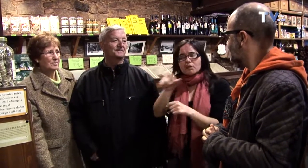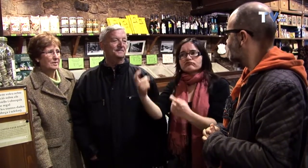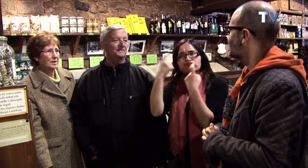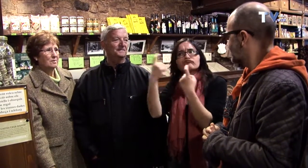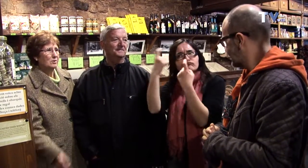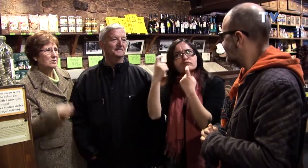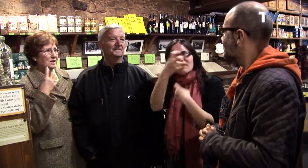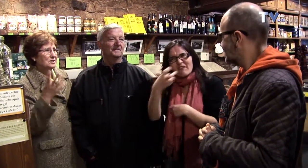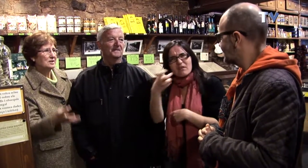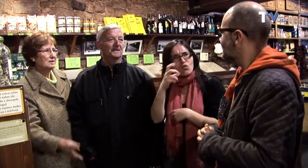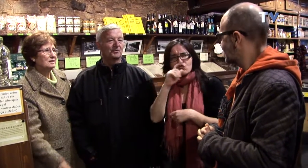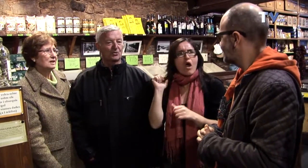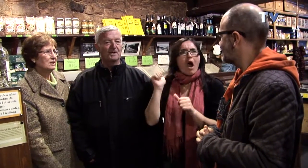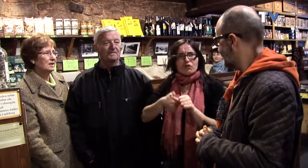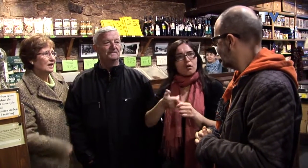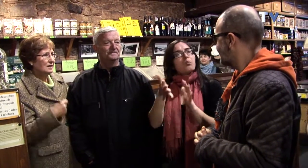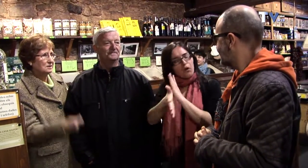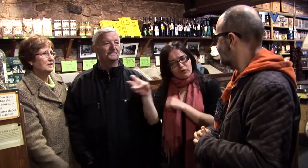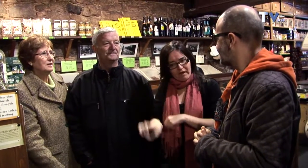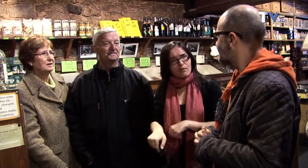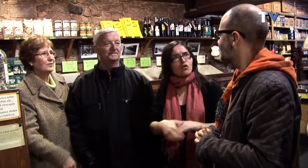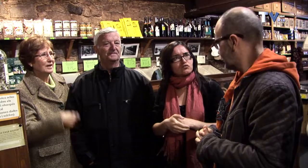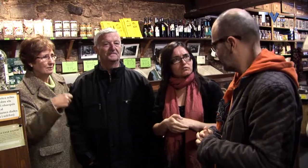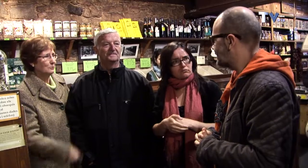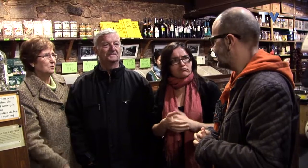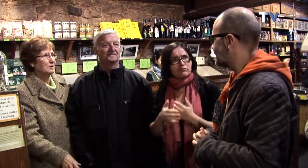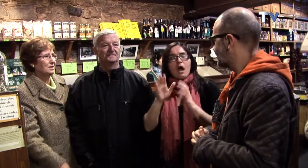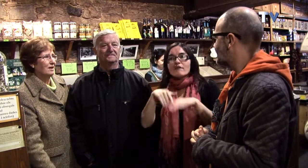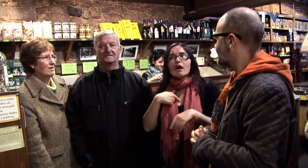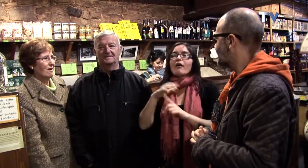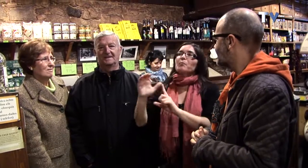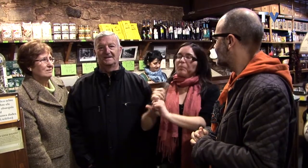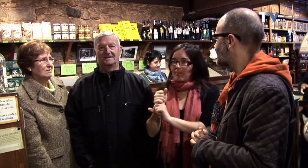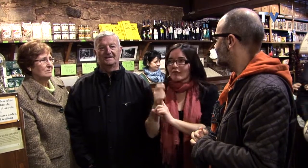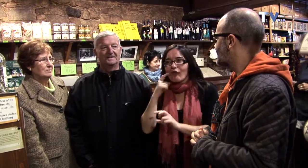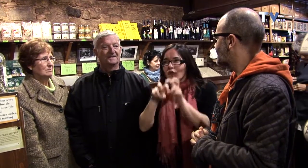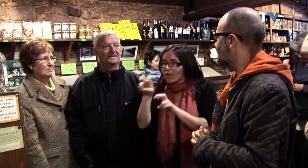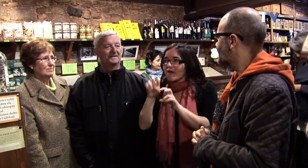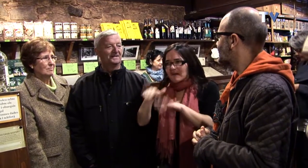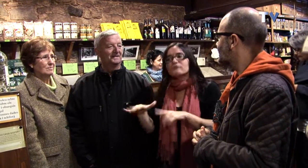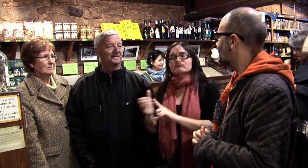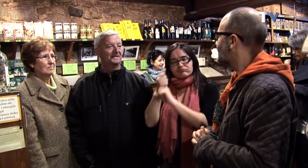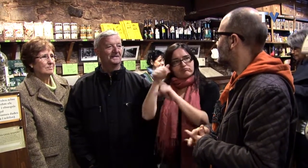Hemos venido recomendados por personasque hace años que vienen,